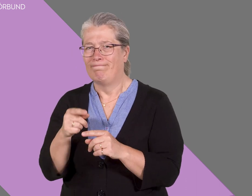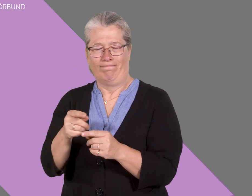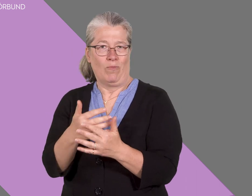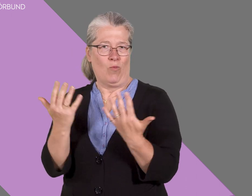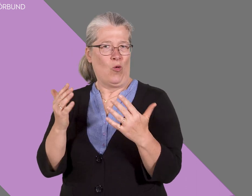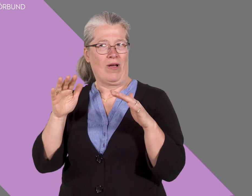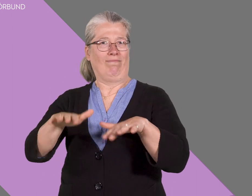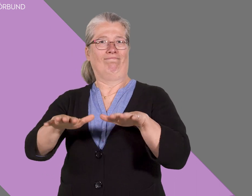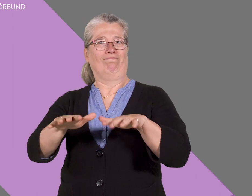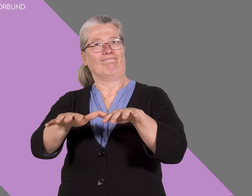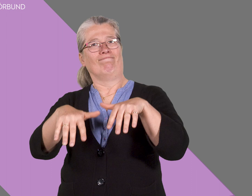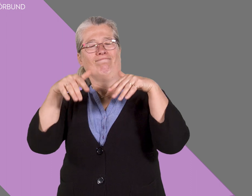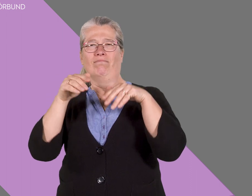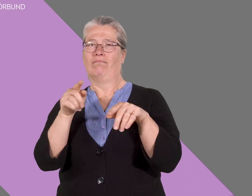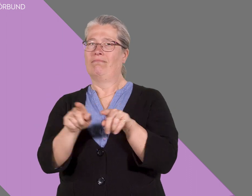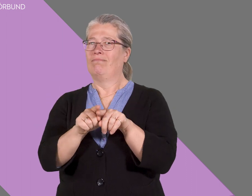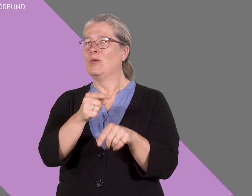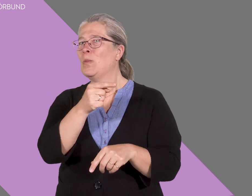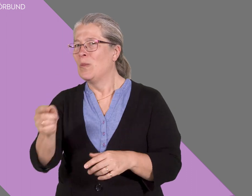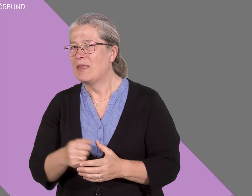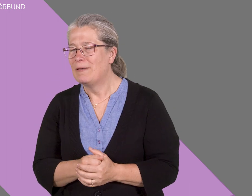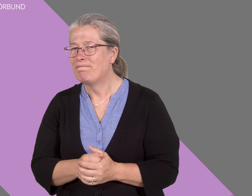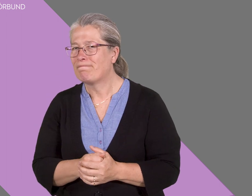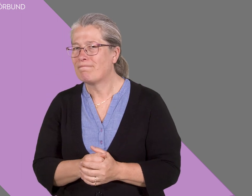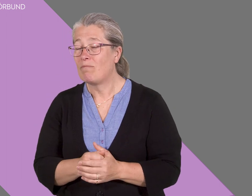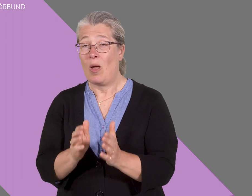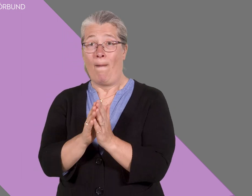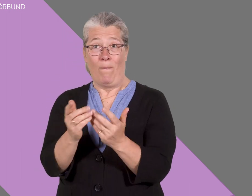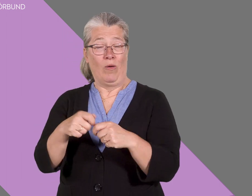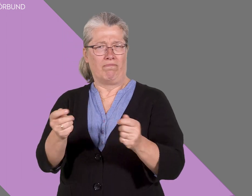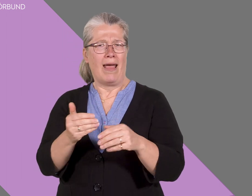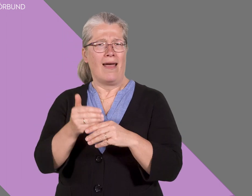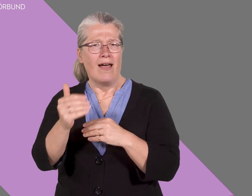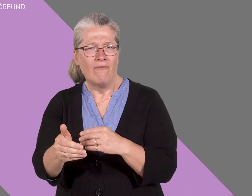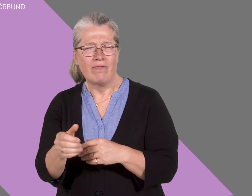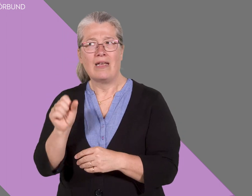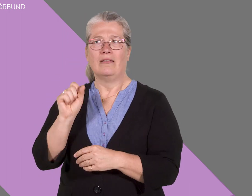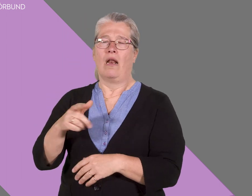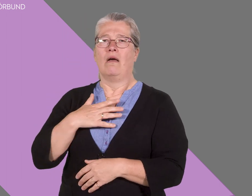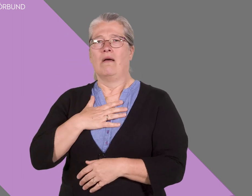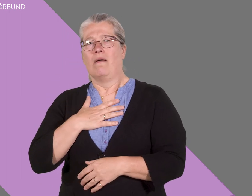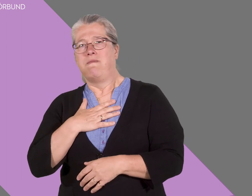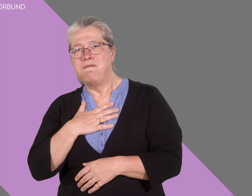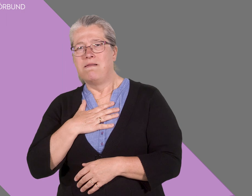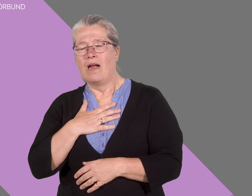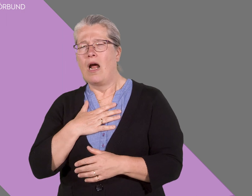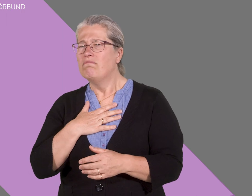och den samlade nästan hundra åhörare. Efter boksläppet drog Fagerström en suck av lättnad, -